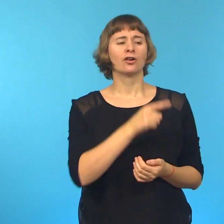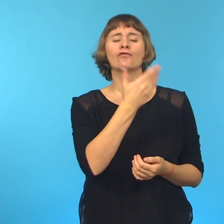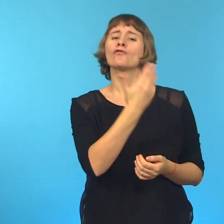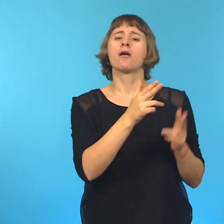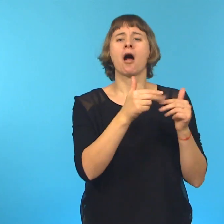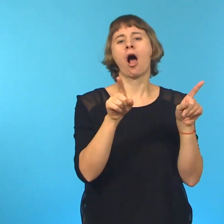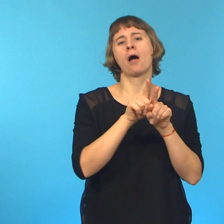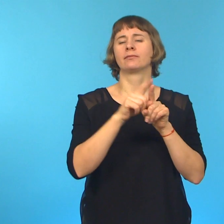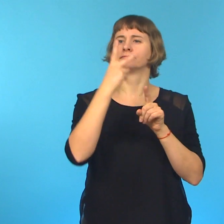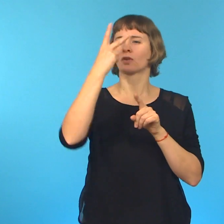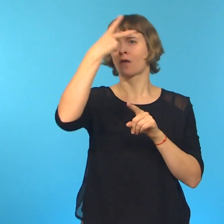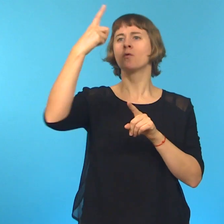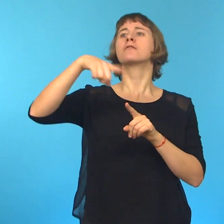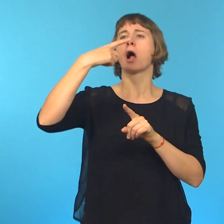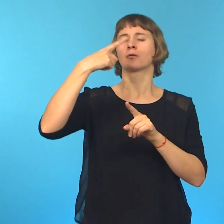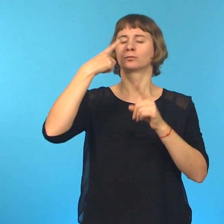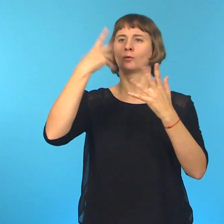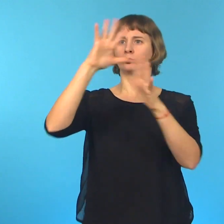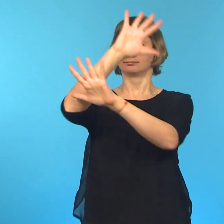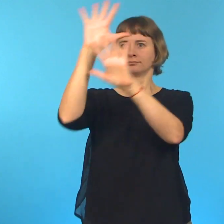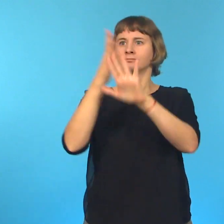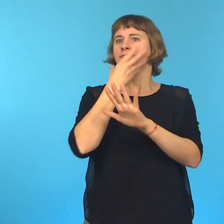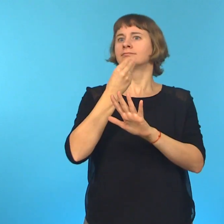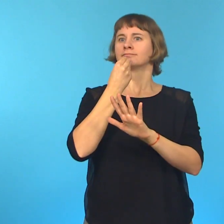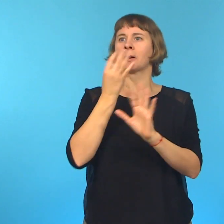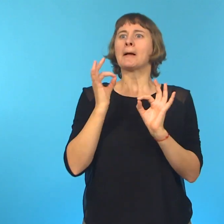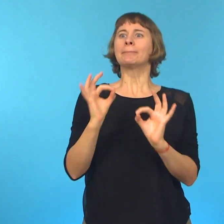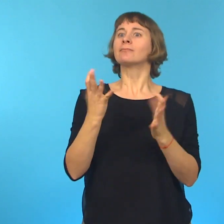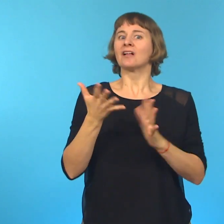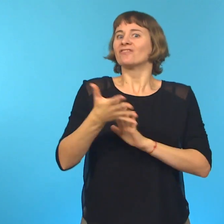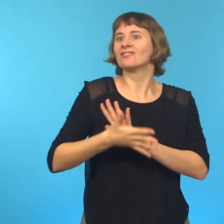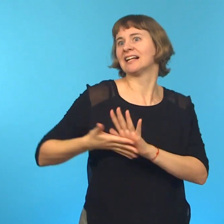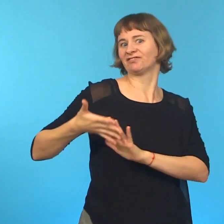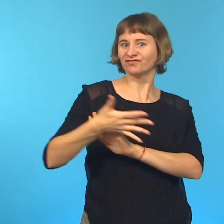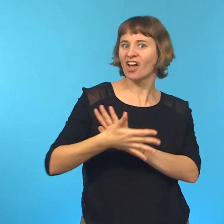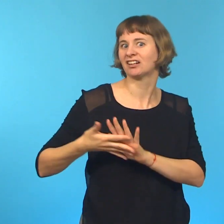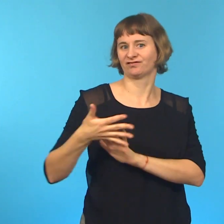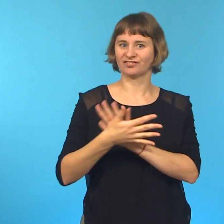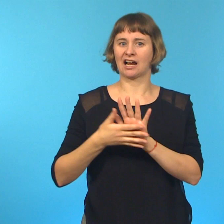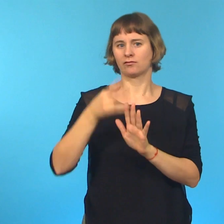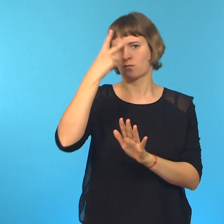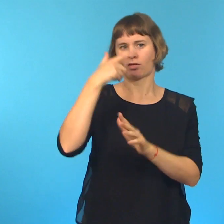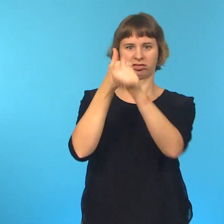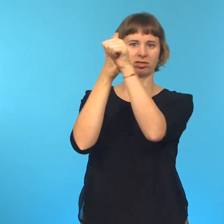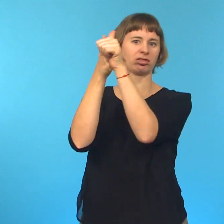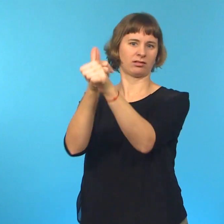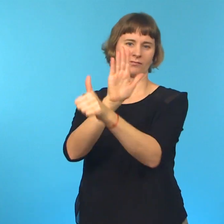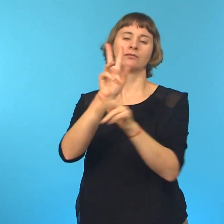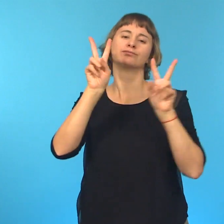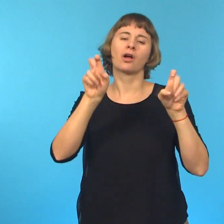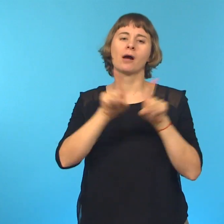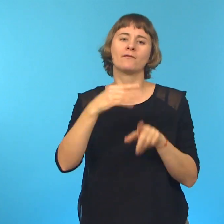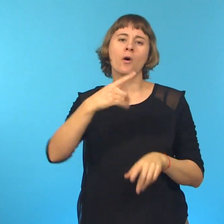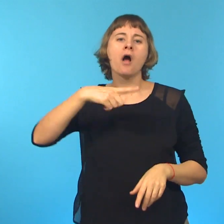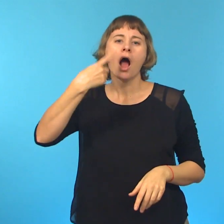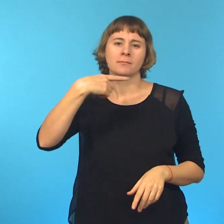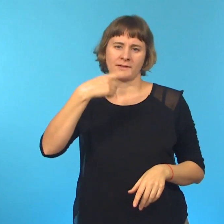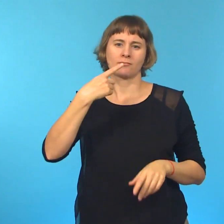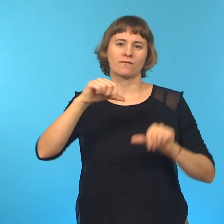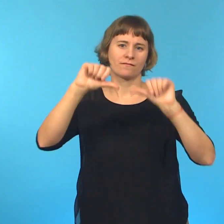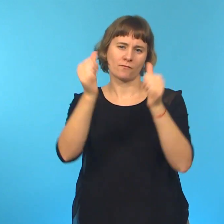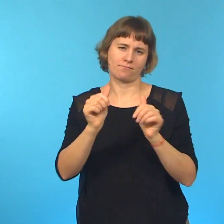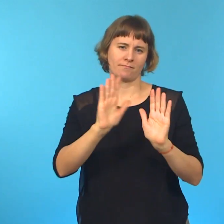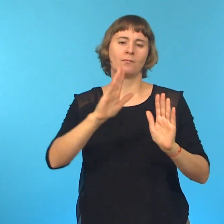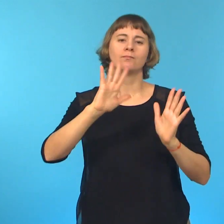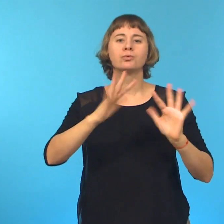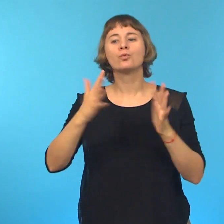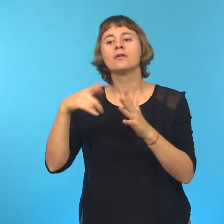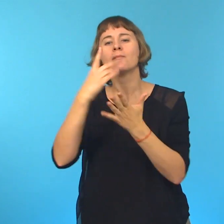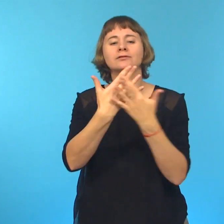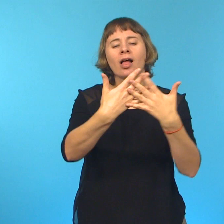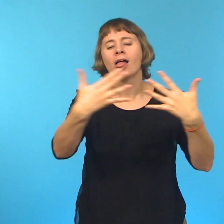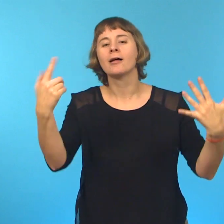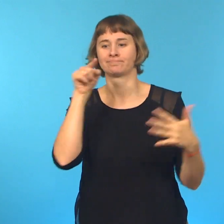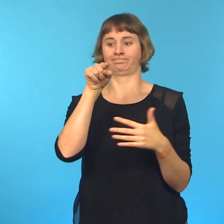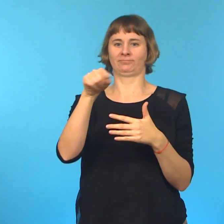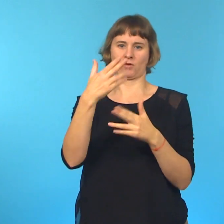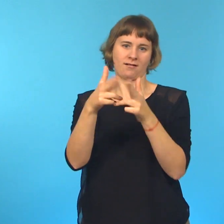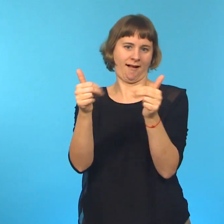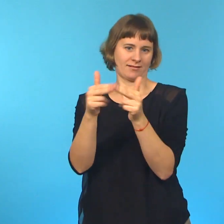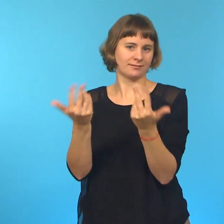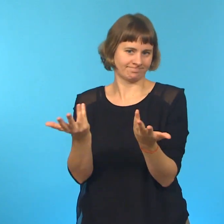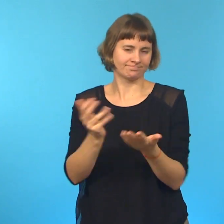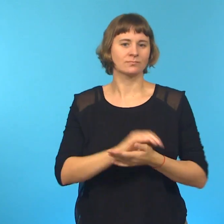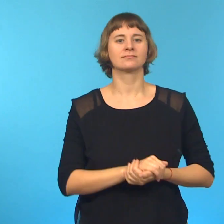Ji yra tik tam tikra vizualizuota lietuvių kalbos egzistavimo forma, savotiškas kalbėjimo būdas.